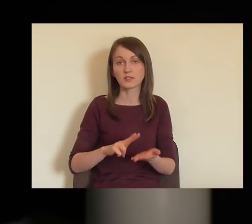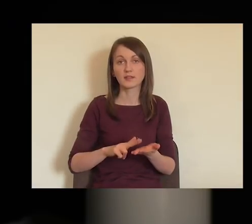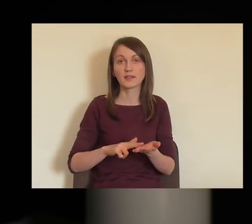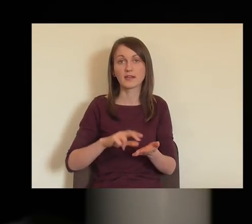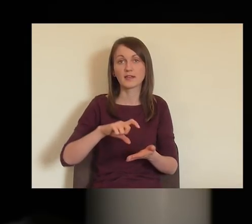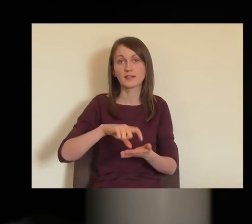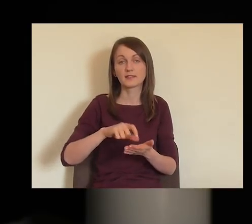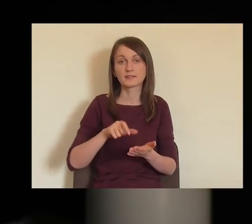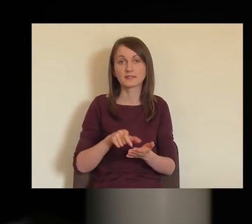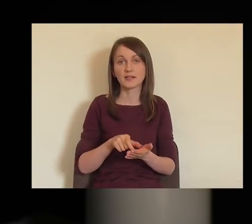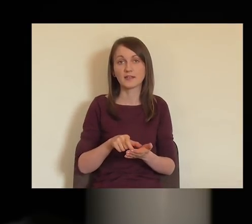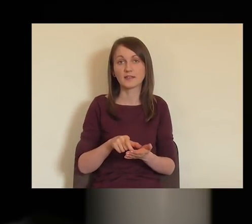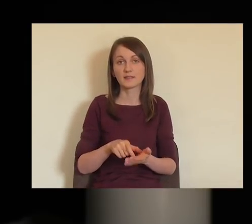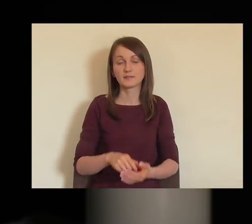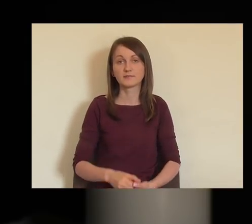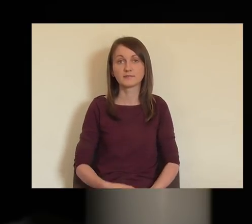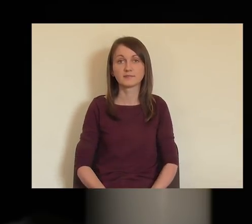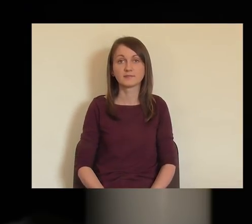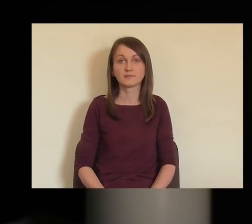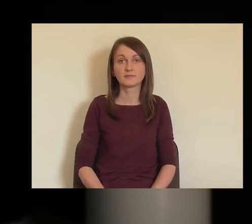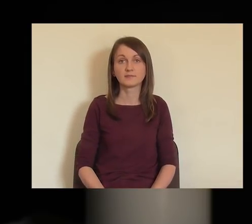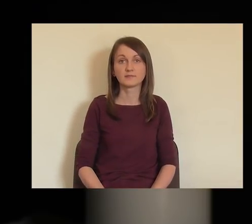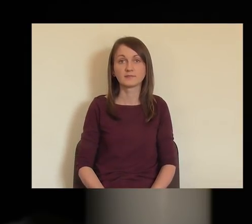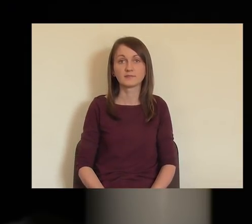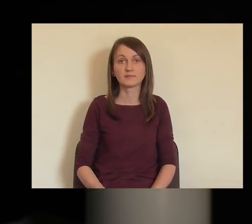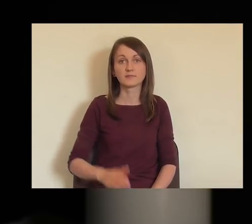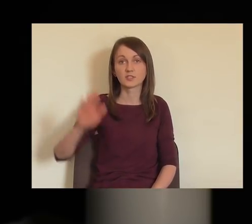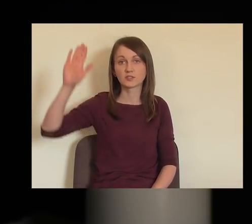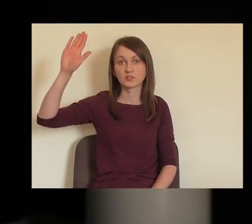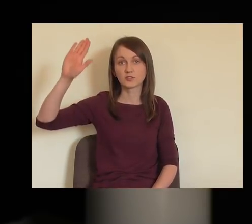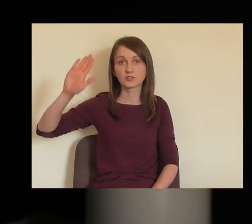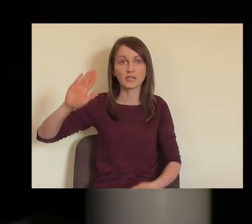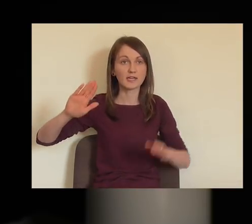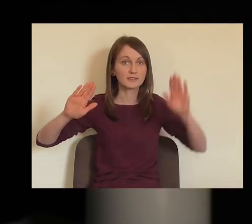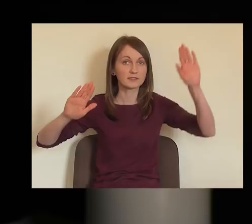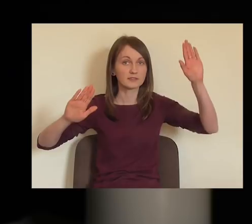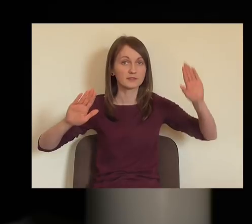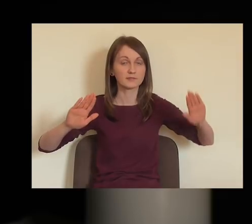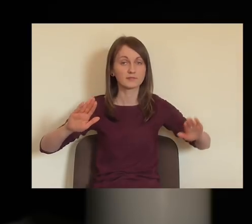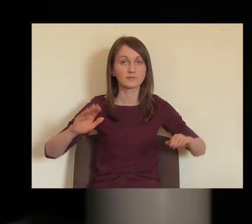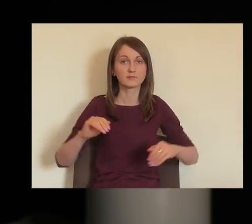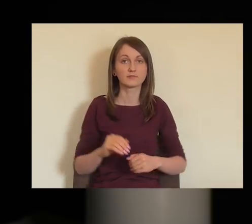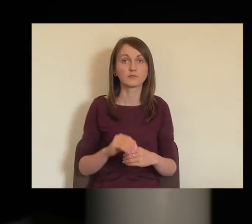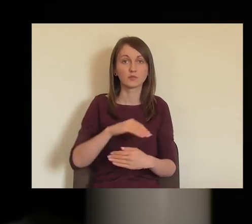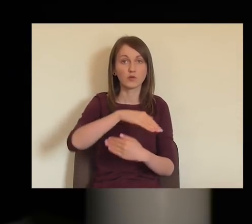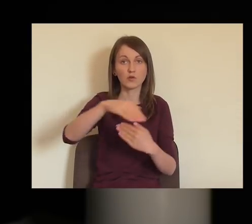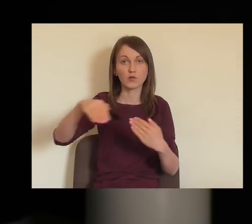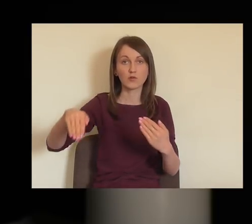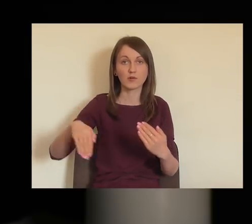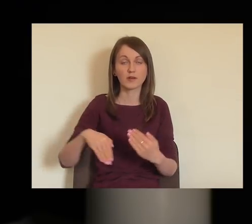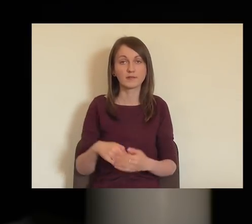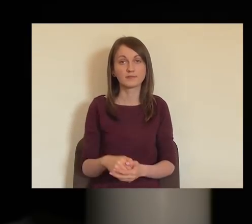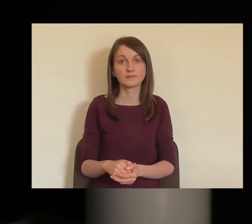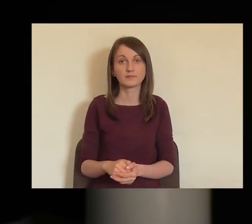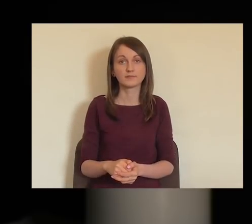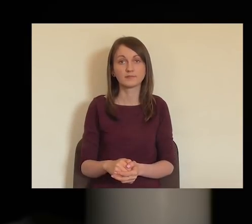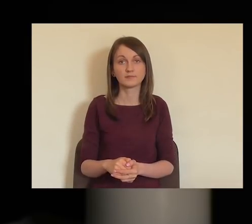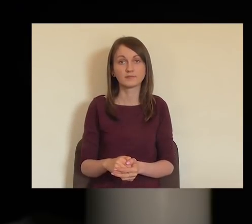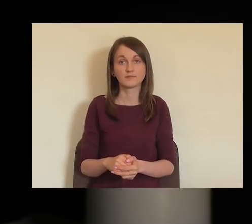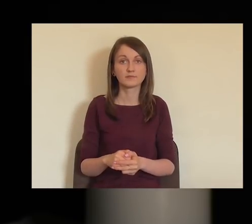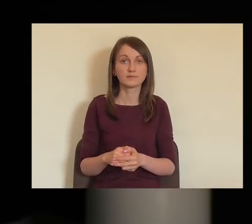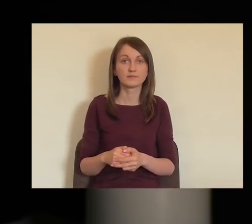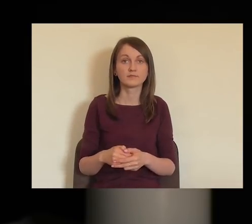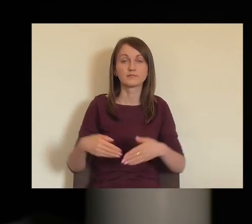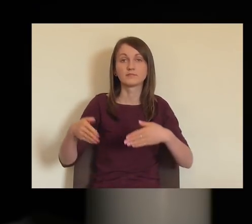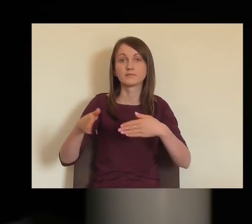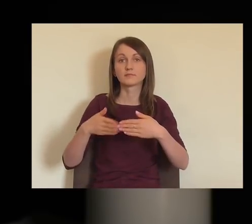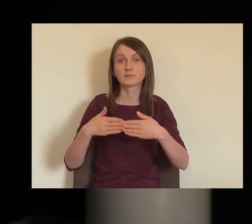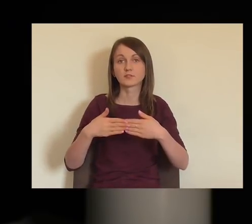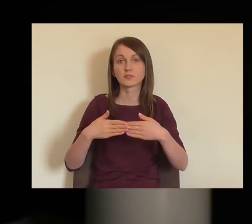Popatrz na to pomieszczenie: ściany, zamknięte drzwi.